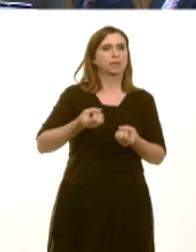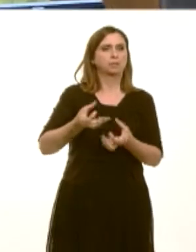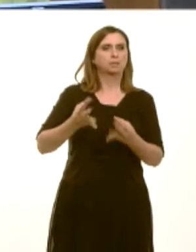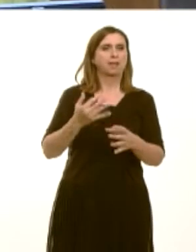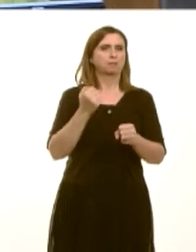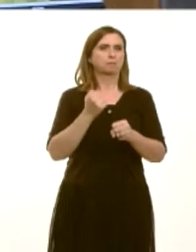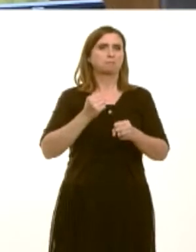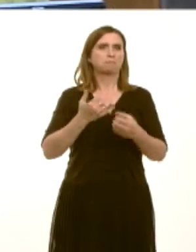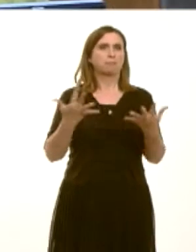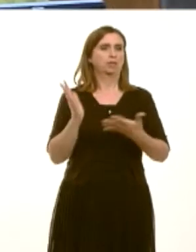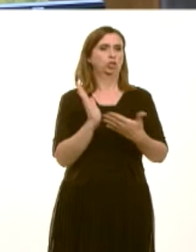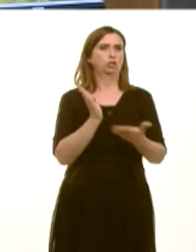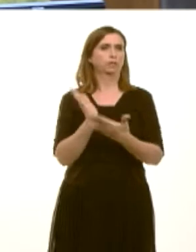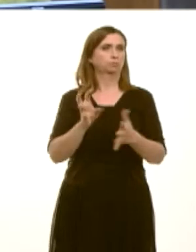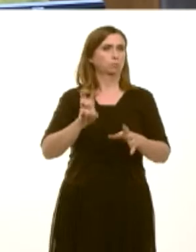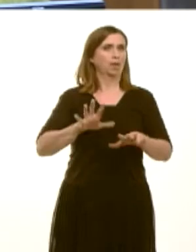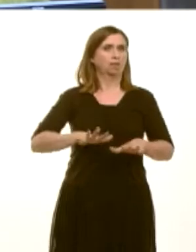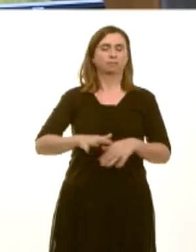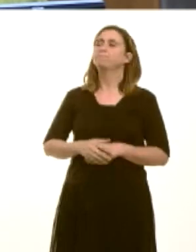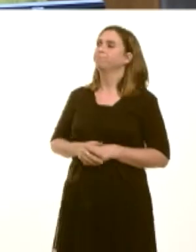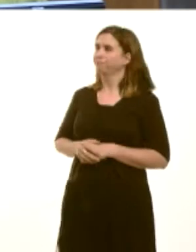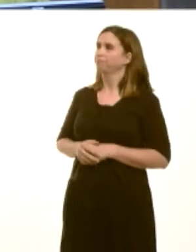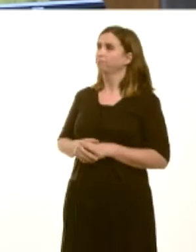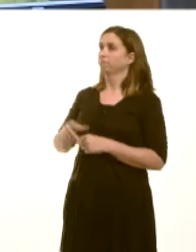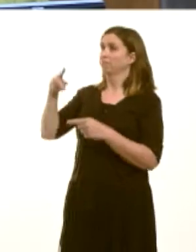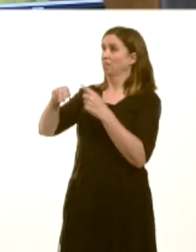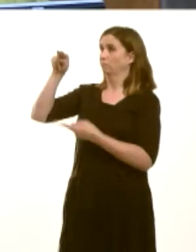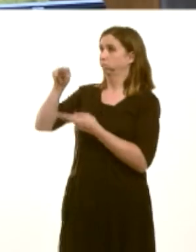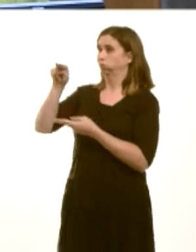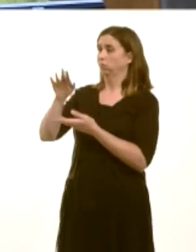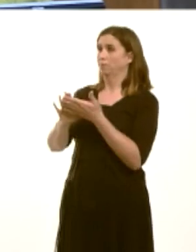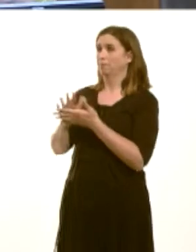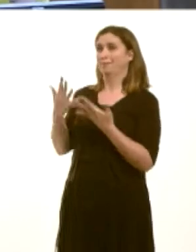iín cyllideb, mae gennym ni bellach £1.4 biliwn yn llai iíw wario ar wasanaethau cyhoeddus